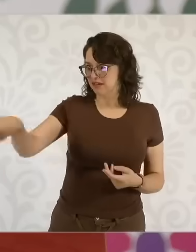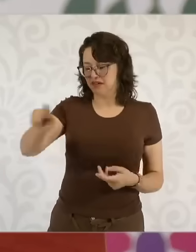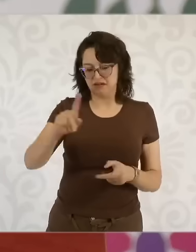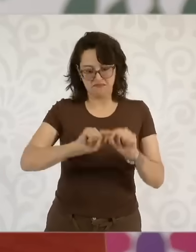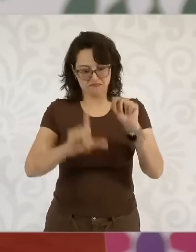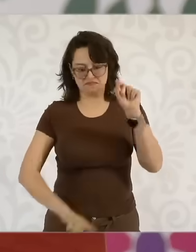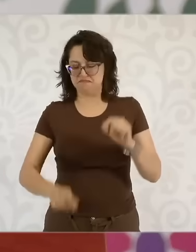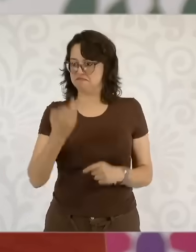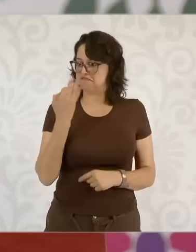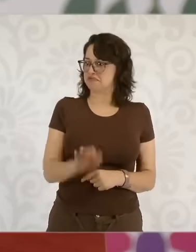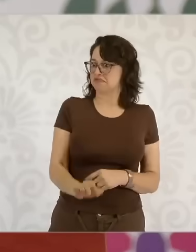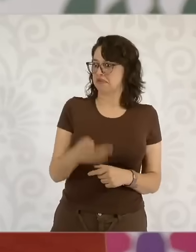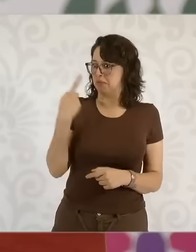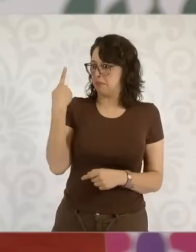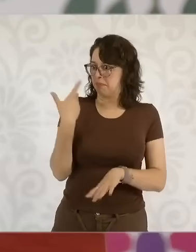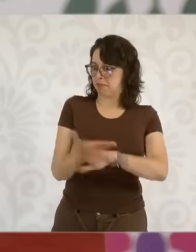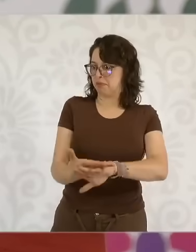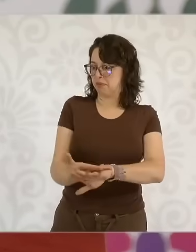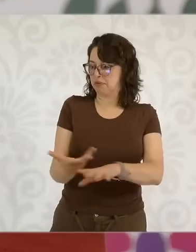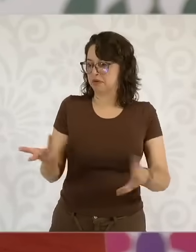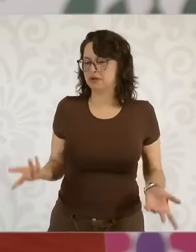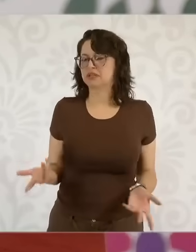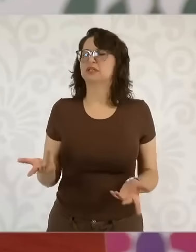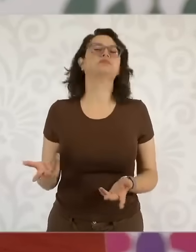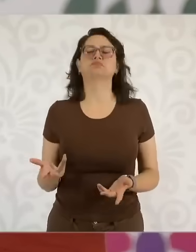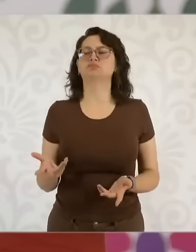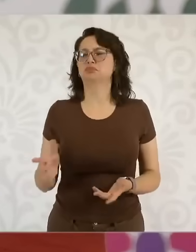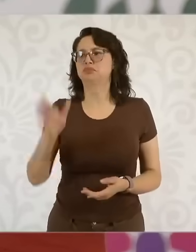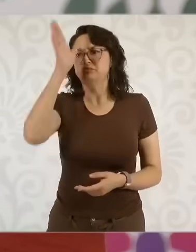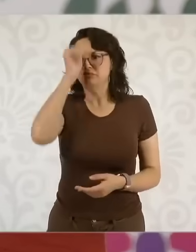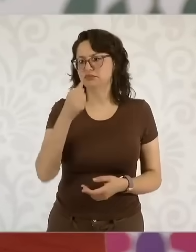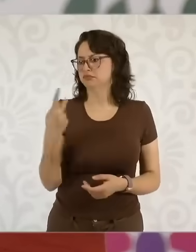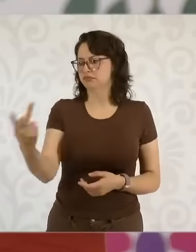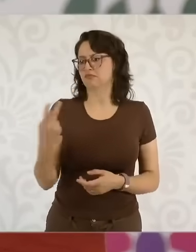más allá de que no estén de acuerdo conmigo que tienen todo su derecho y para eso hay oposición